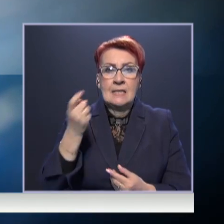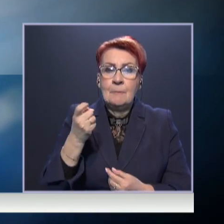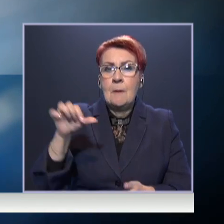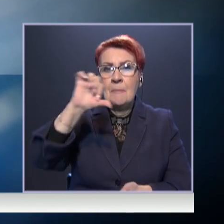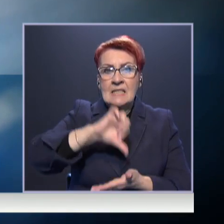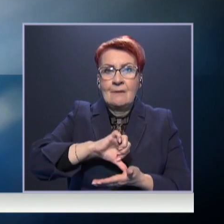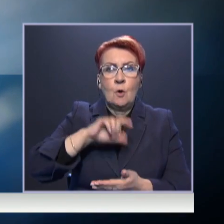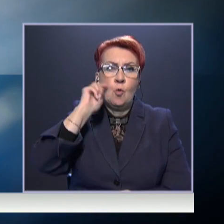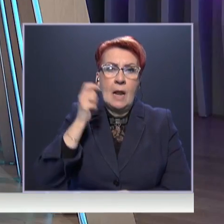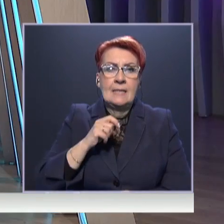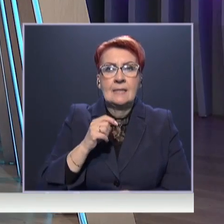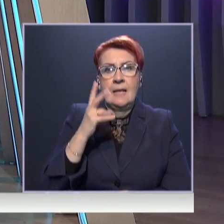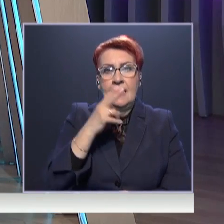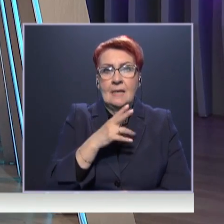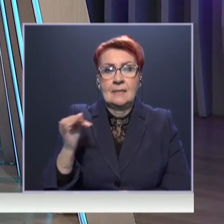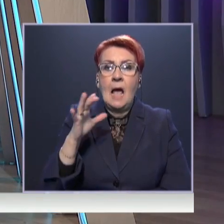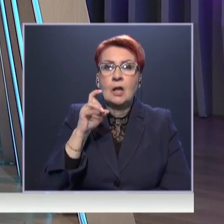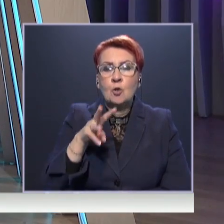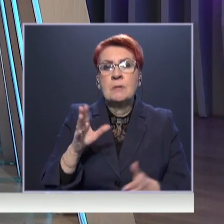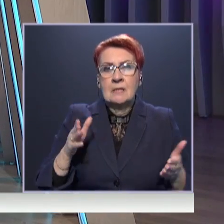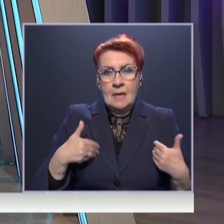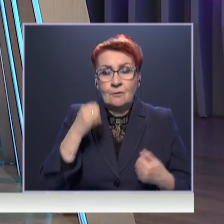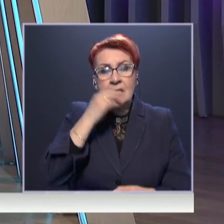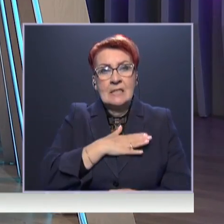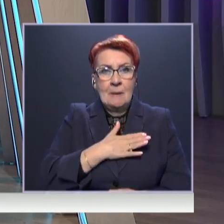нации Артём здравствуйте Спасибо что присоединились